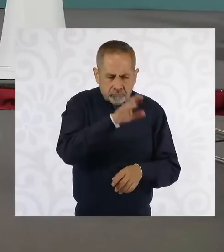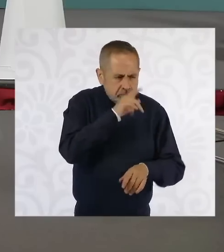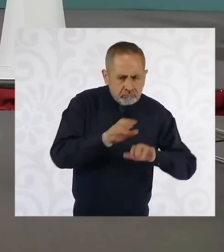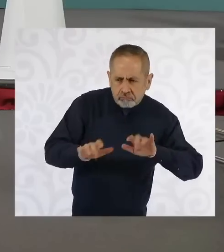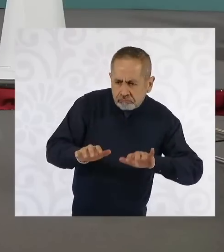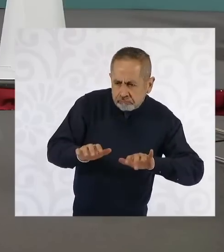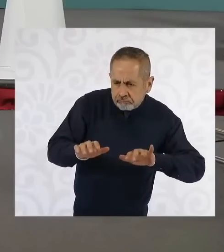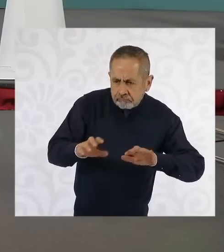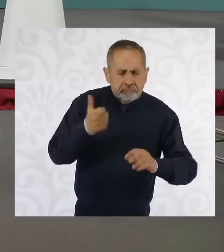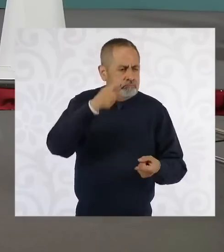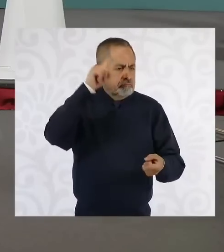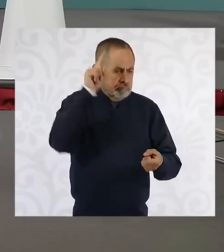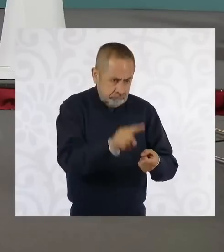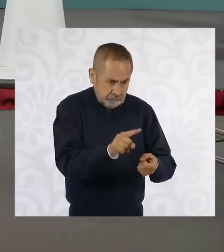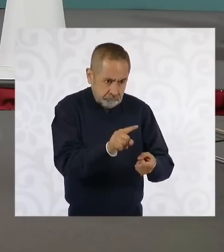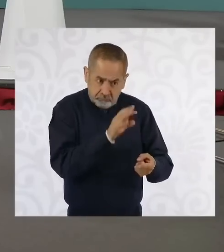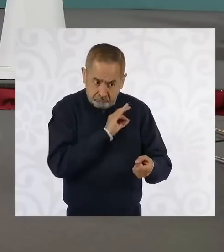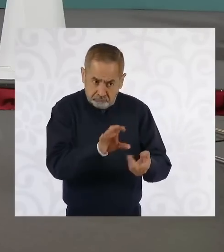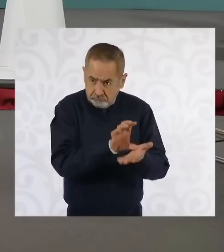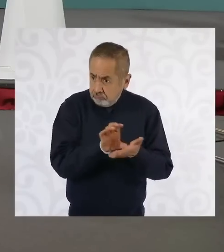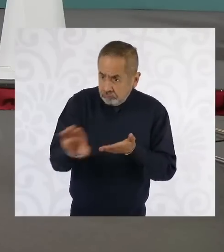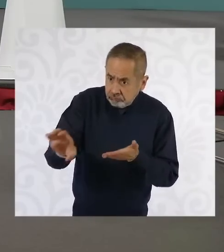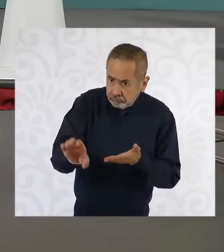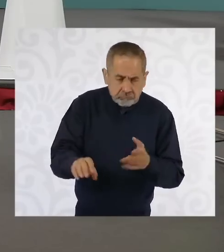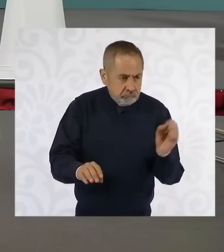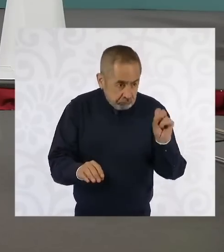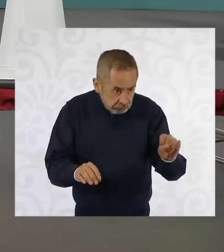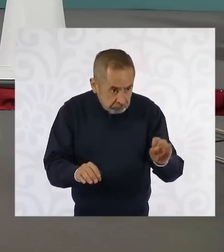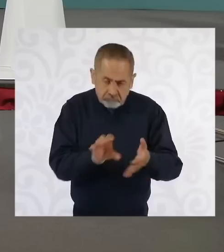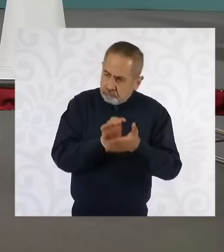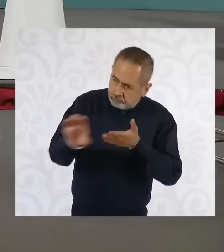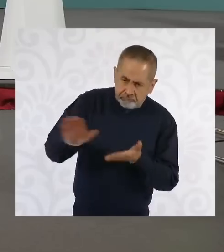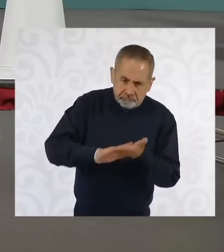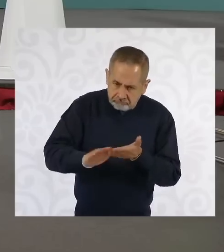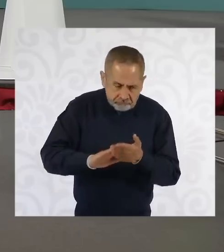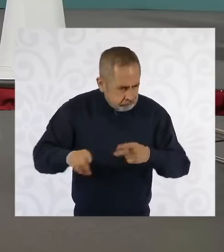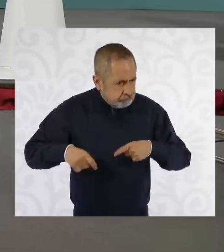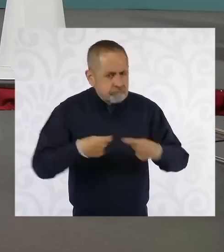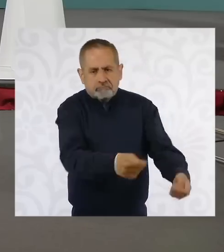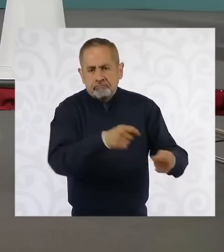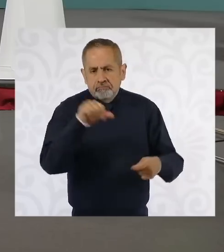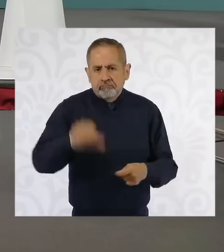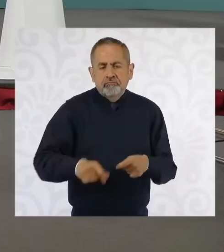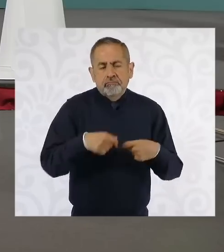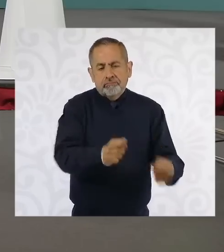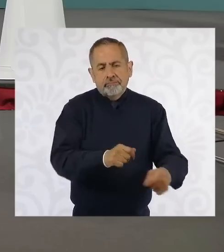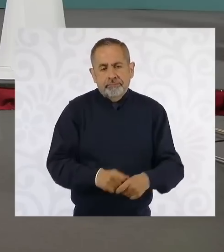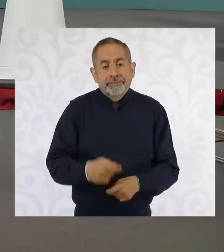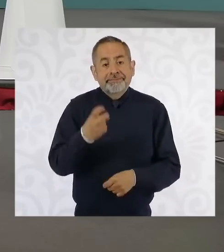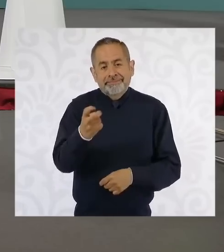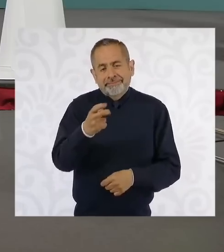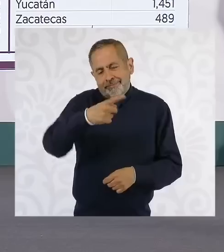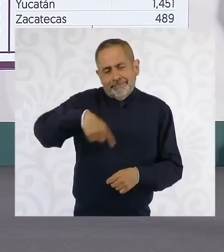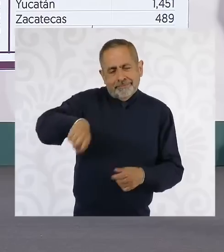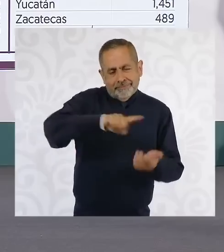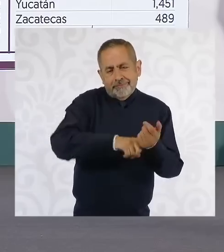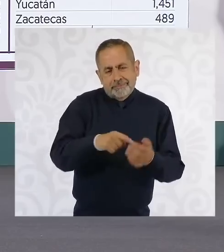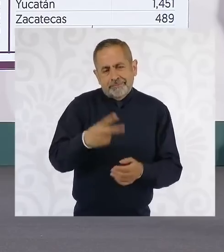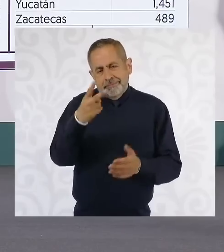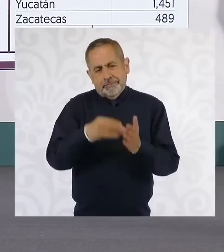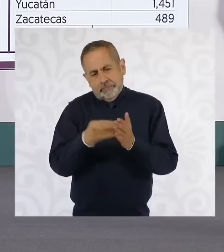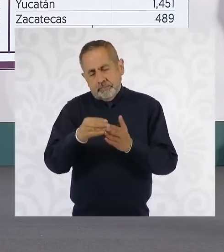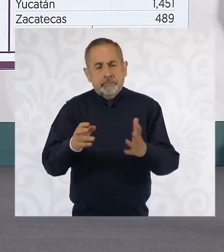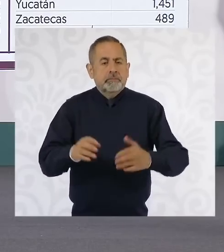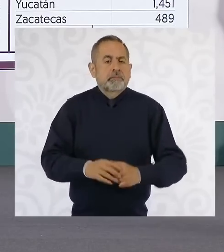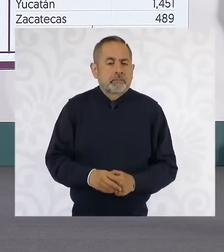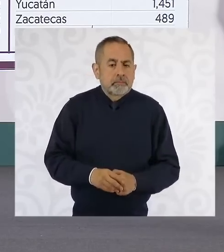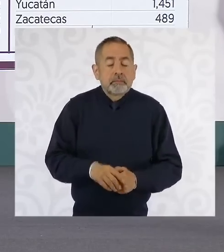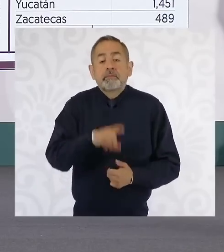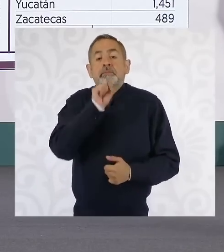para los primeros 2 millones de los cuatro la que sigue por favor adicionalmente a estos 2